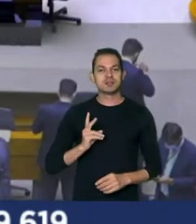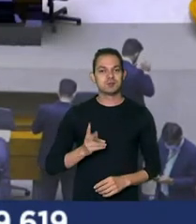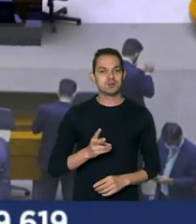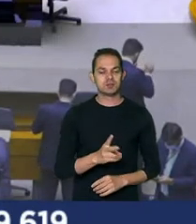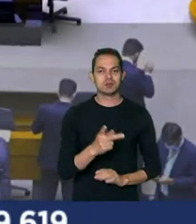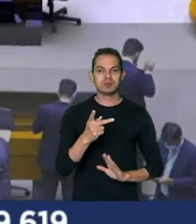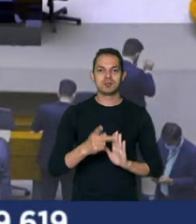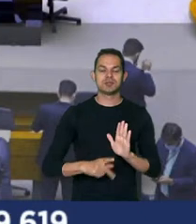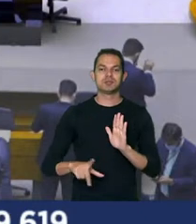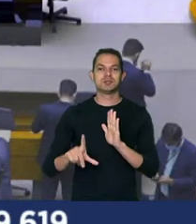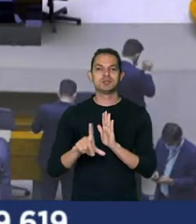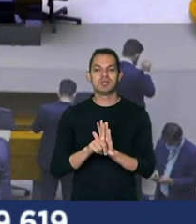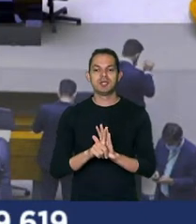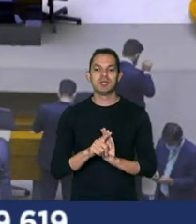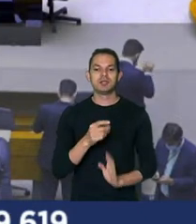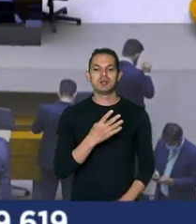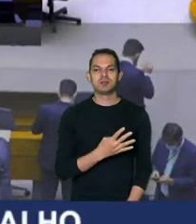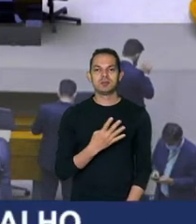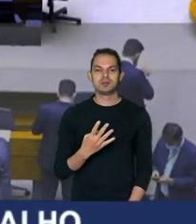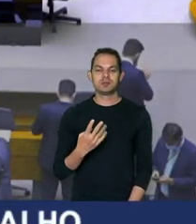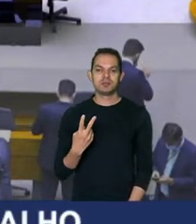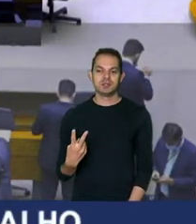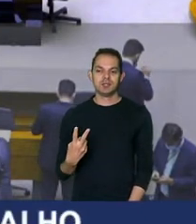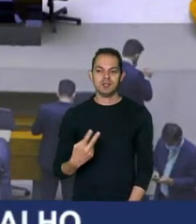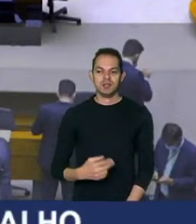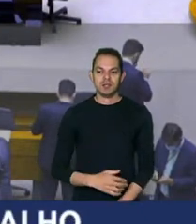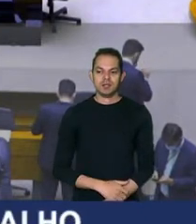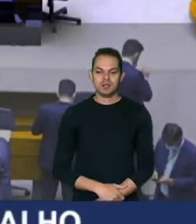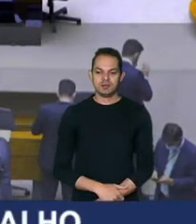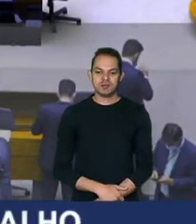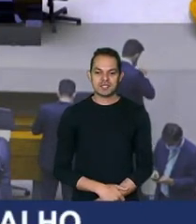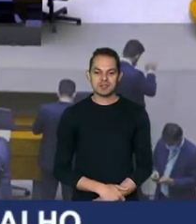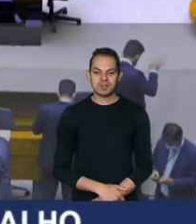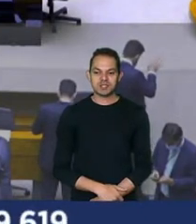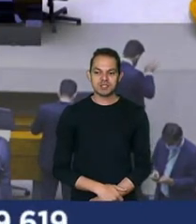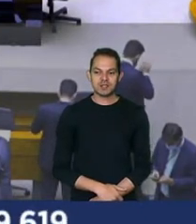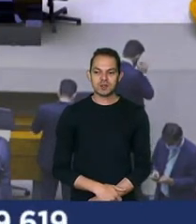TAMBÉM PELA RÁDIO CÂMARA, A VOTAÇÃO, A CONTINUIDADE DE VOTAÇÃO DO PROJETO QUE